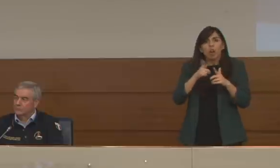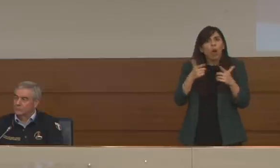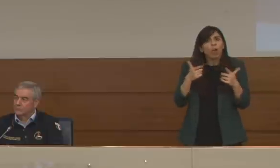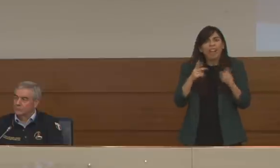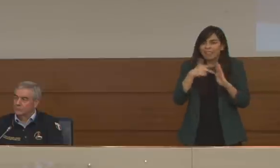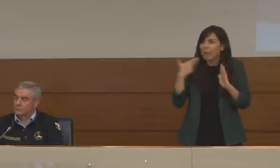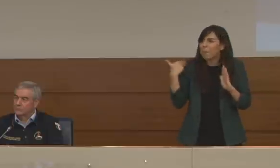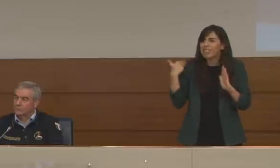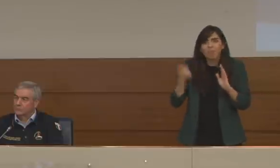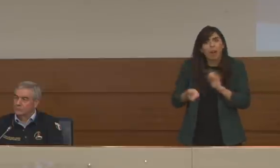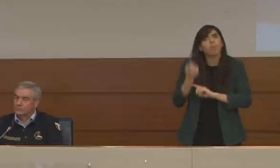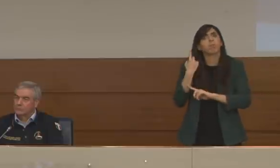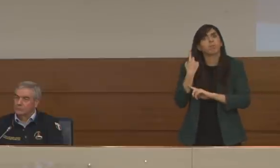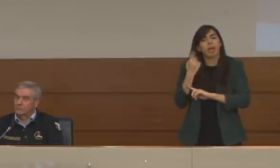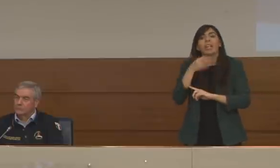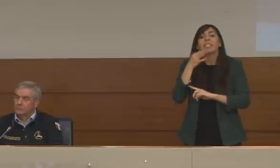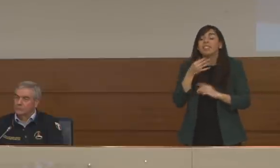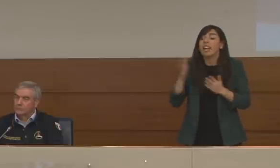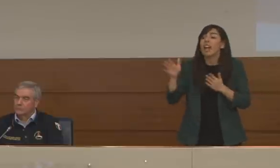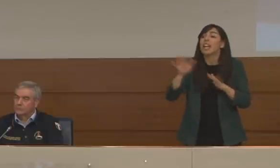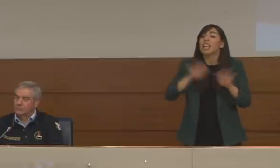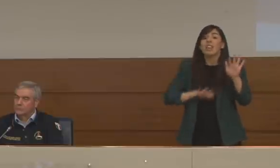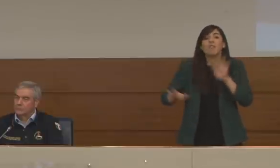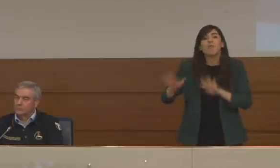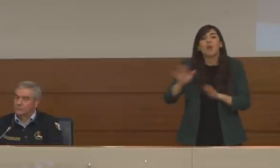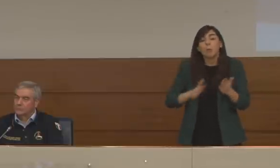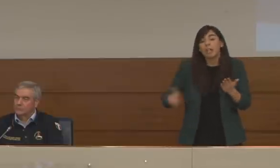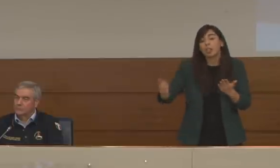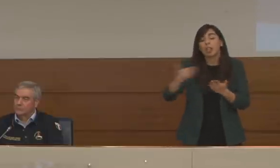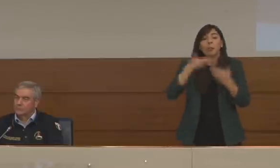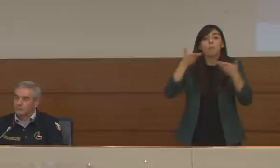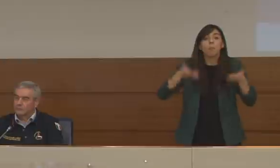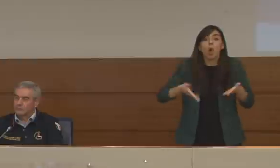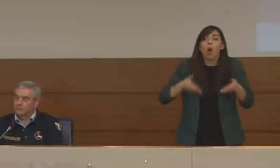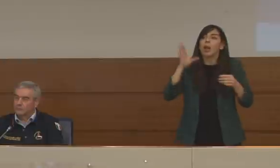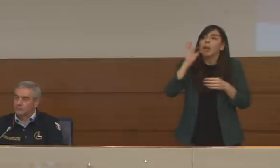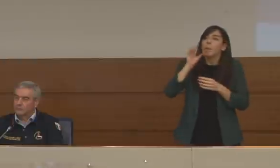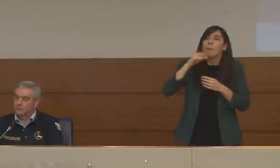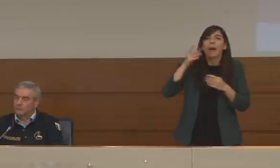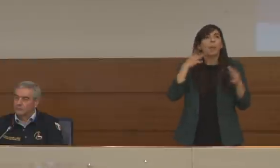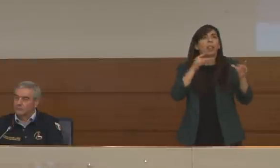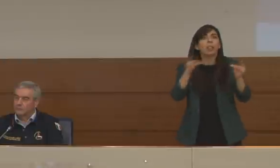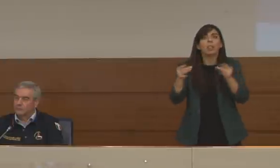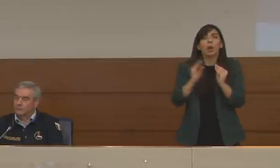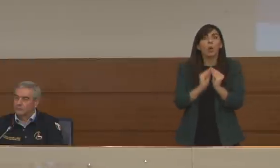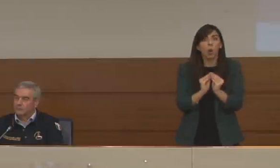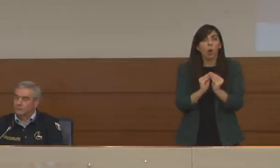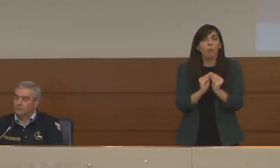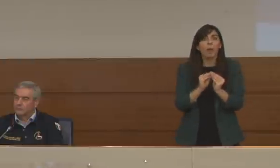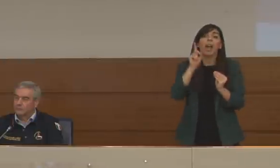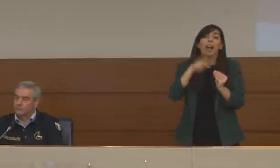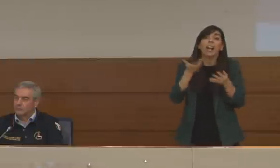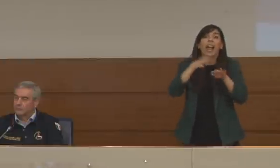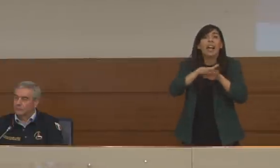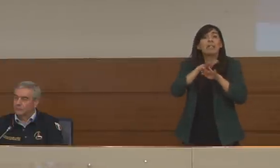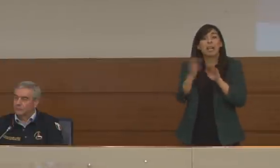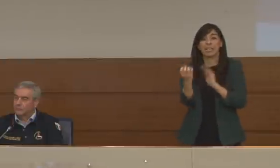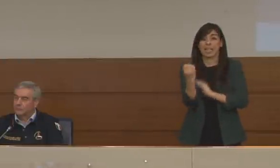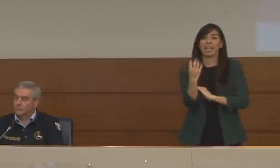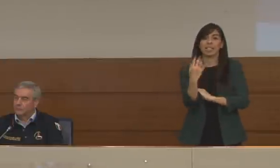Stiamo imparando come le vie di trasmissione principali e stiamo indubbiamente imparando anche dalle nostre esperienze.